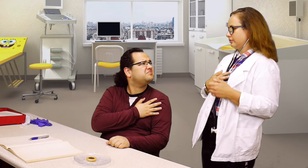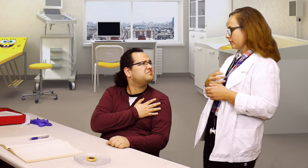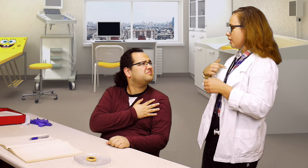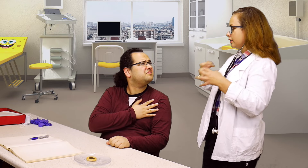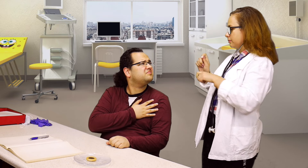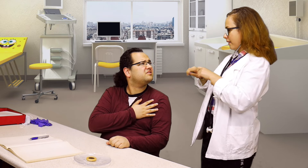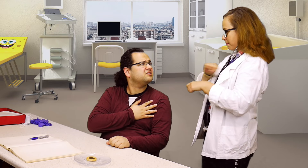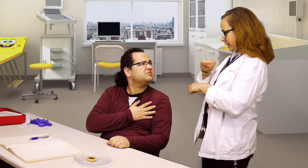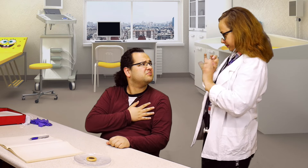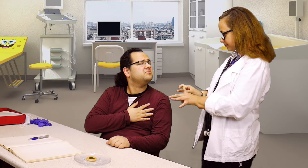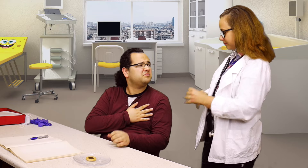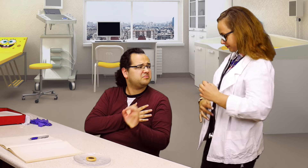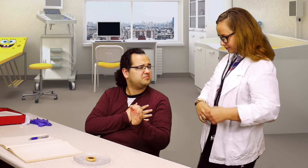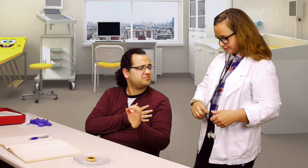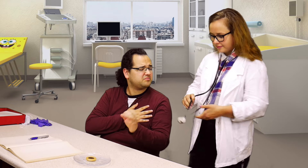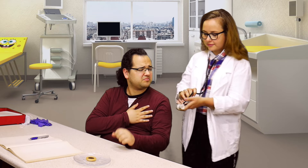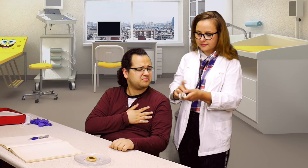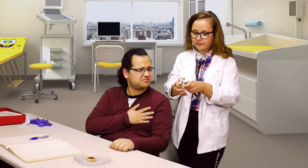Sprawdzę teraz Pańskie serce, dobrze? - Dobrze.